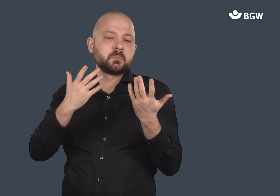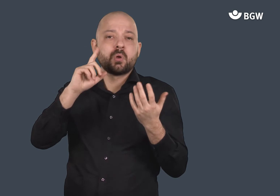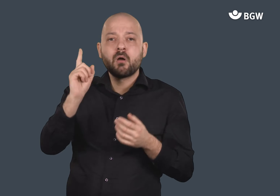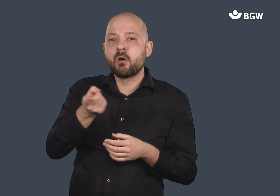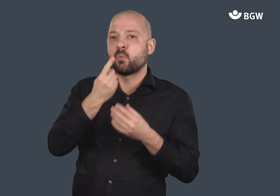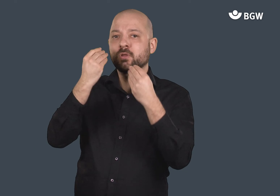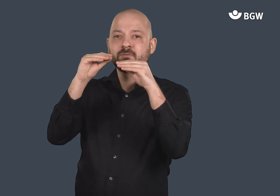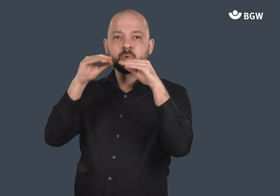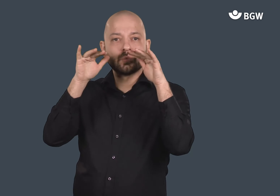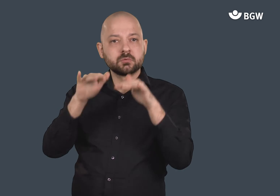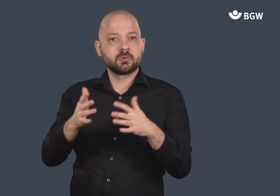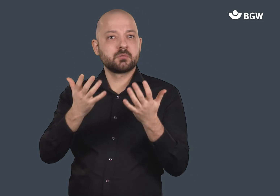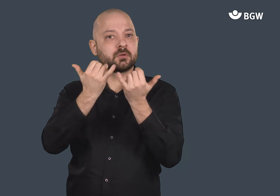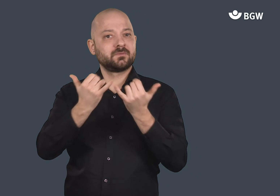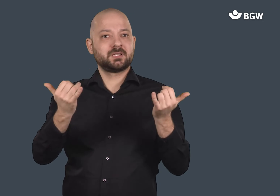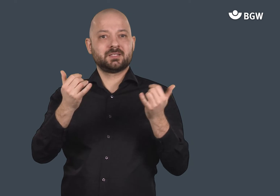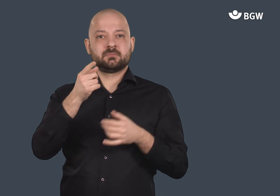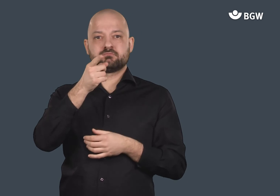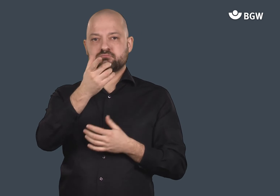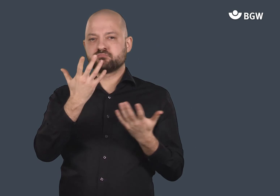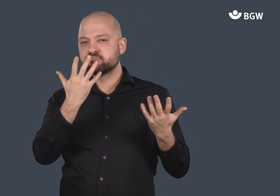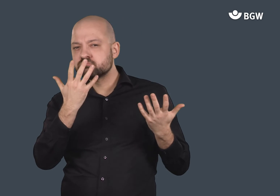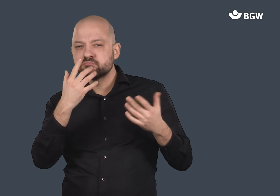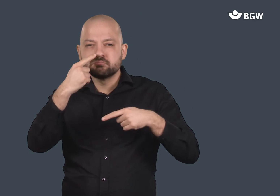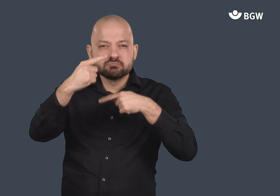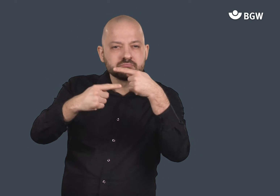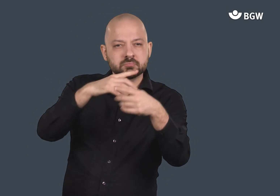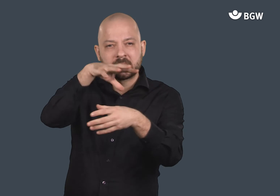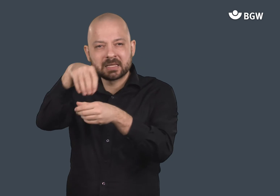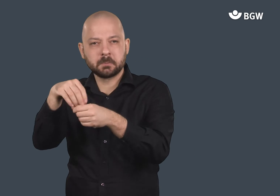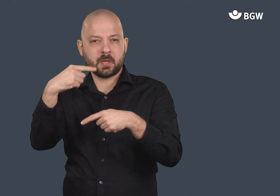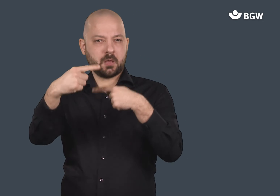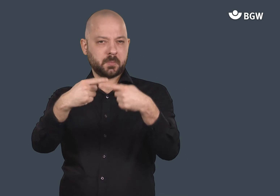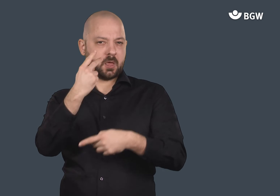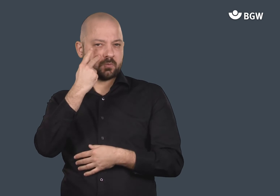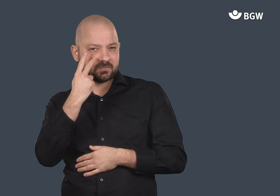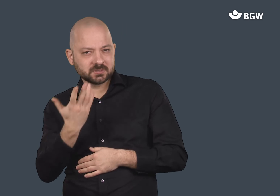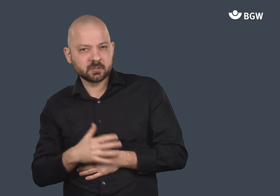Dort können Sie nachlesen, wie ein Schlichtungsverfahren abläuft